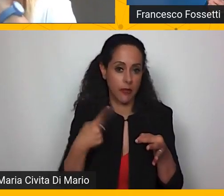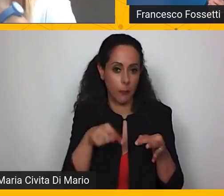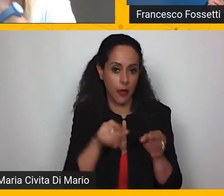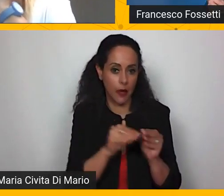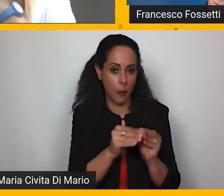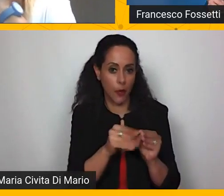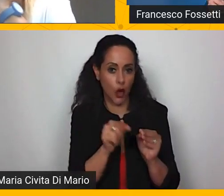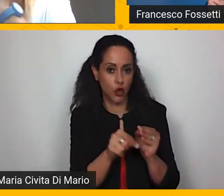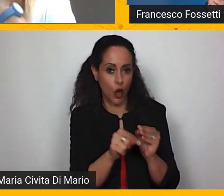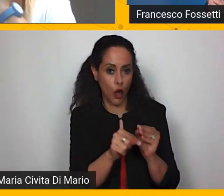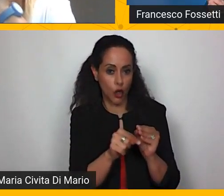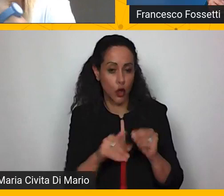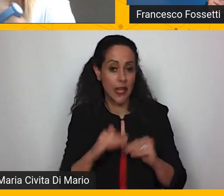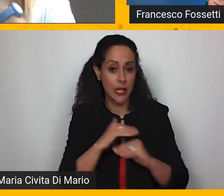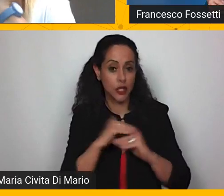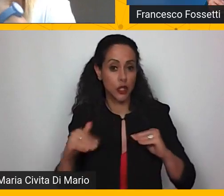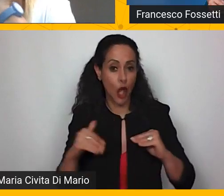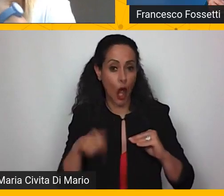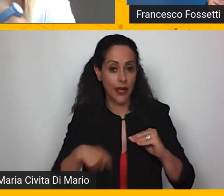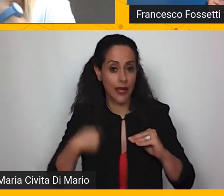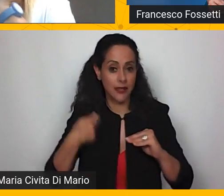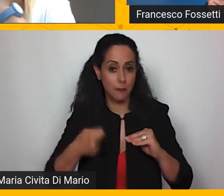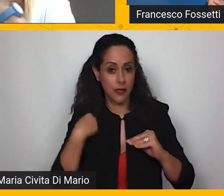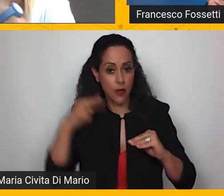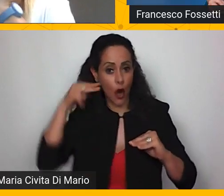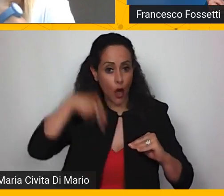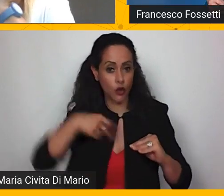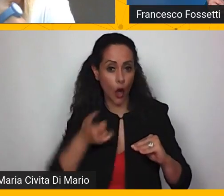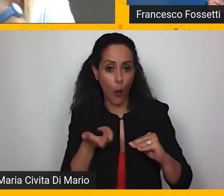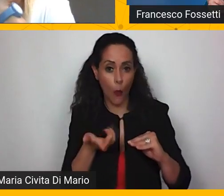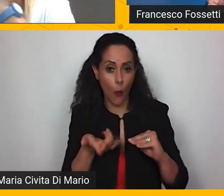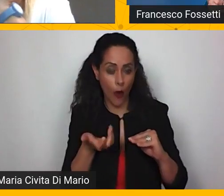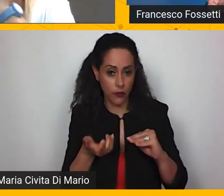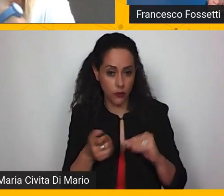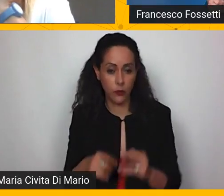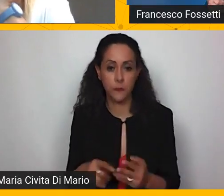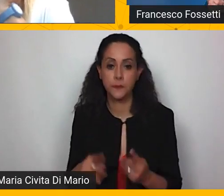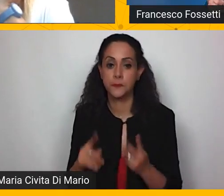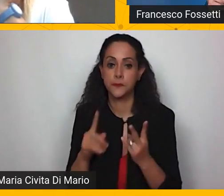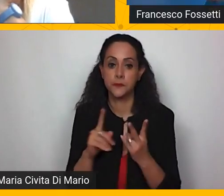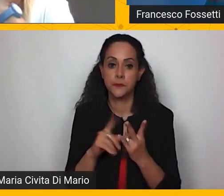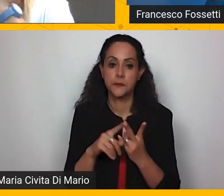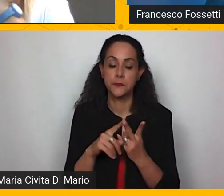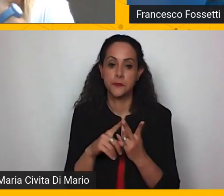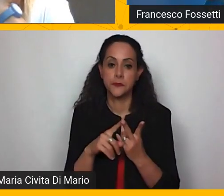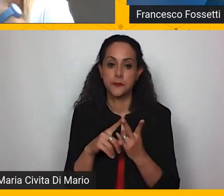quanto si riesce a controllare la propria soglia di spesa. Ci